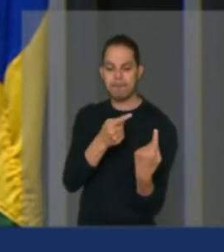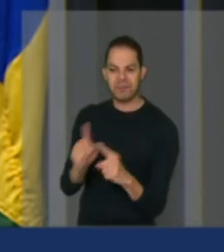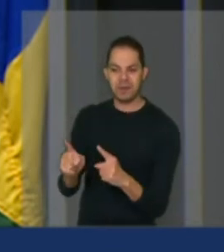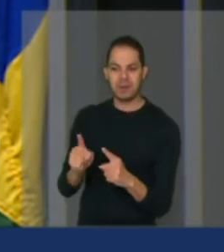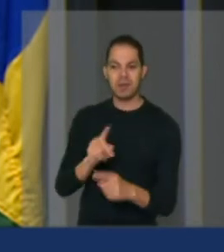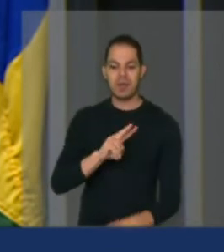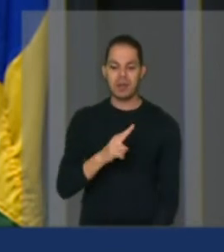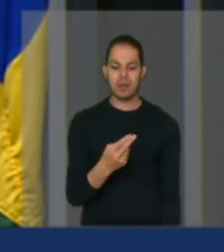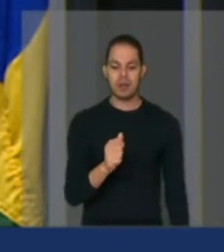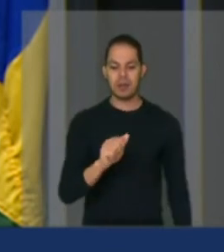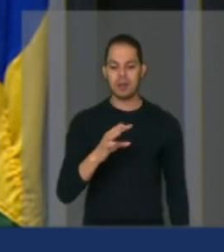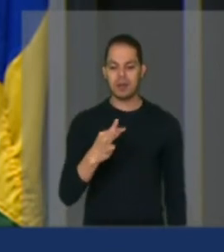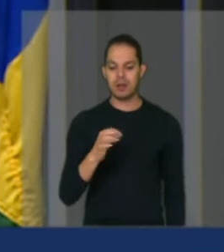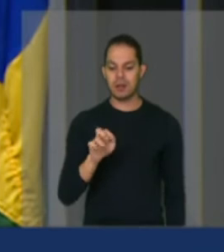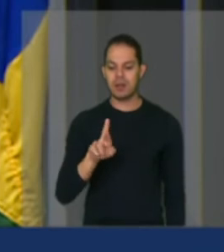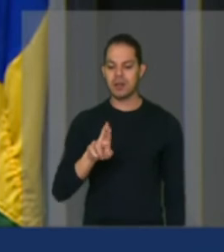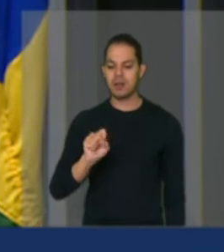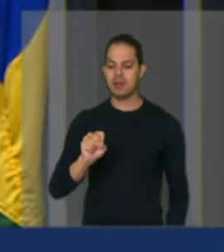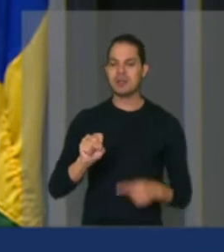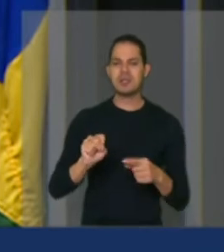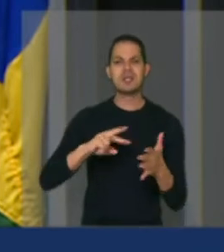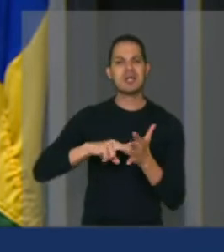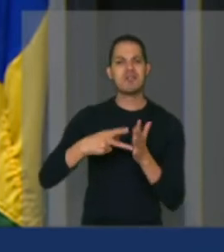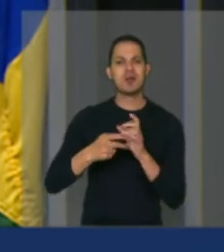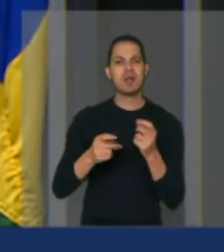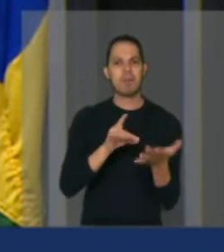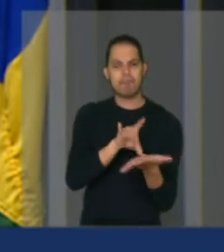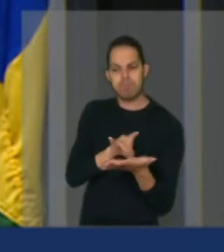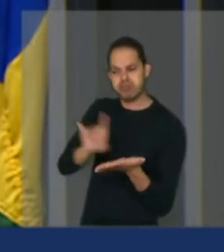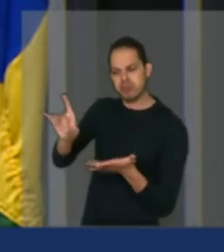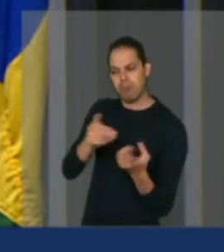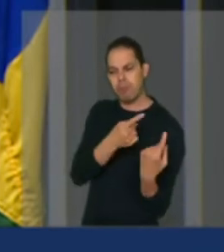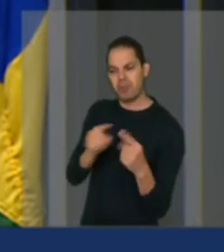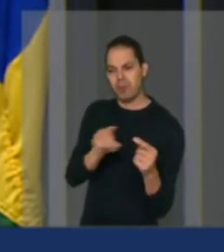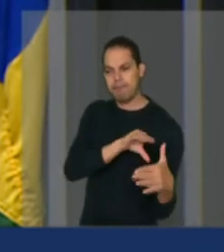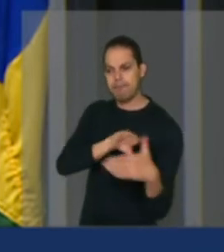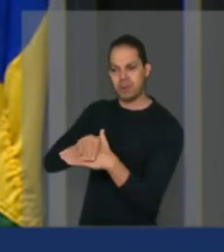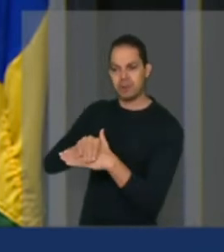ODIADA ORES. NO GRAU DE VISÃO DE QUEM PROVOCA ALGO QUE NÃO CONSTRÓI A NOSSA NAÇÃO, EU